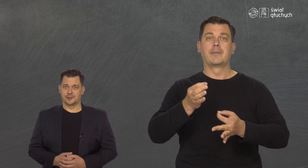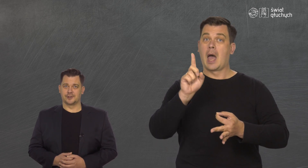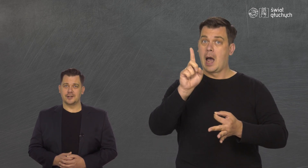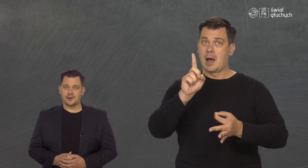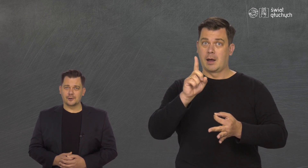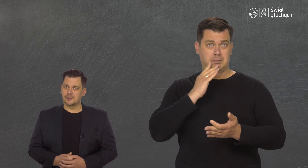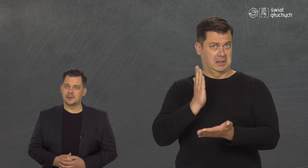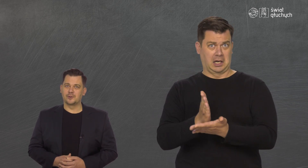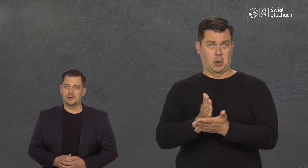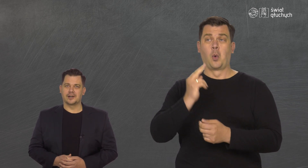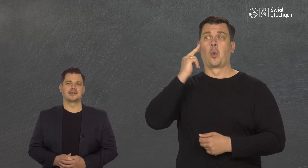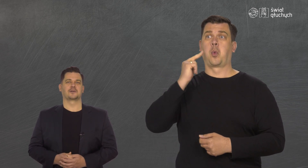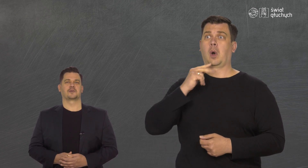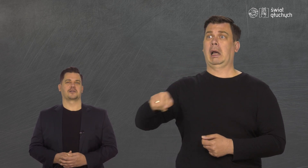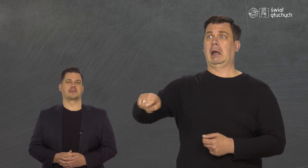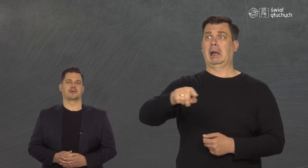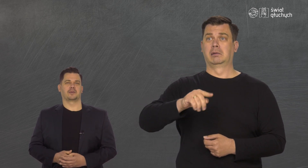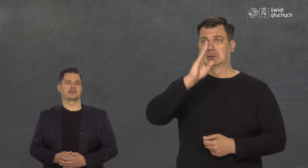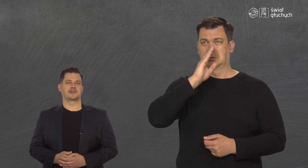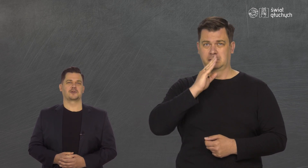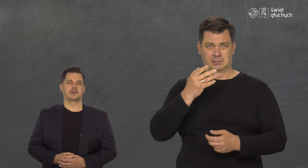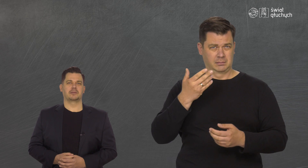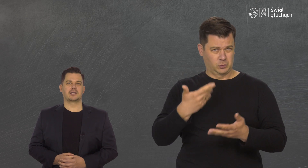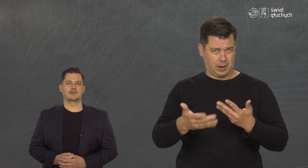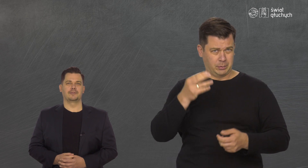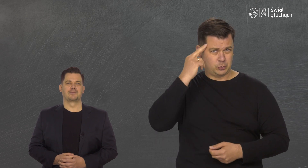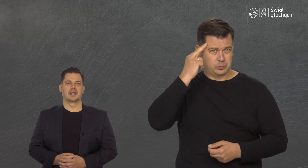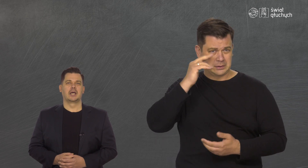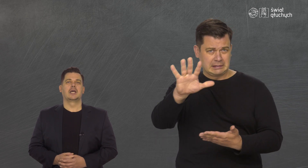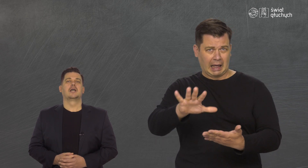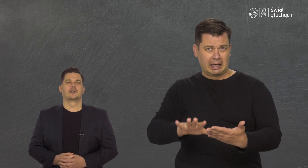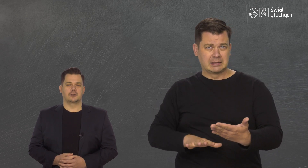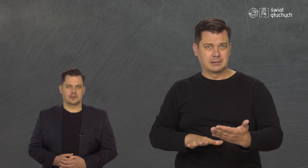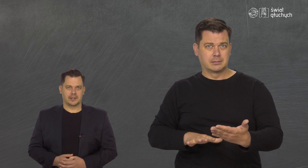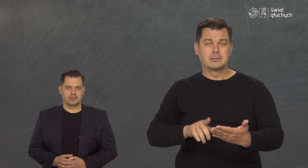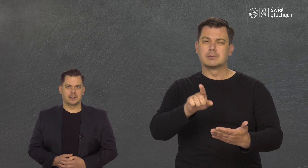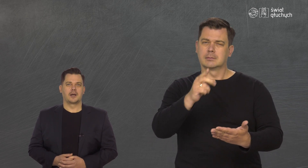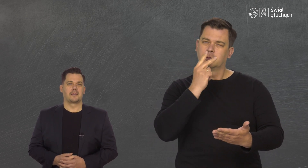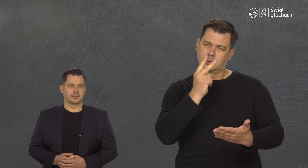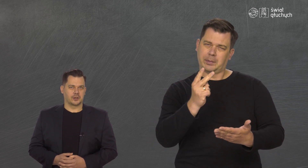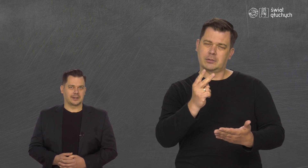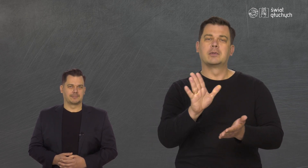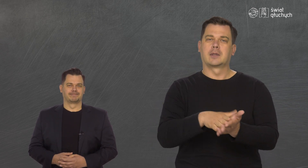czy tylko osoby głuche i niedosłyszące mają problem ze zrozumieniem tekstu? No to zobaczmy przykład: